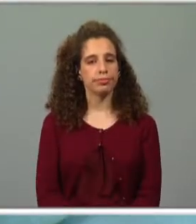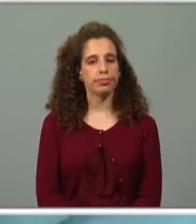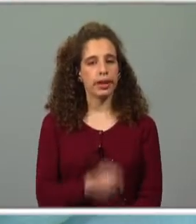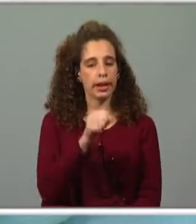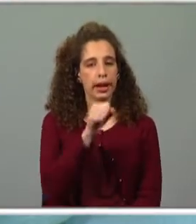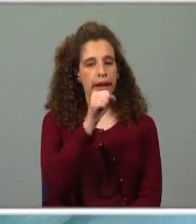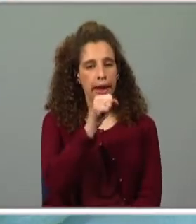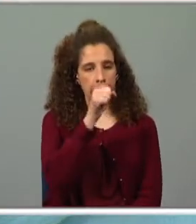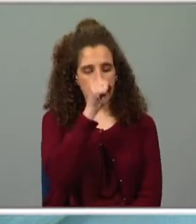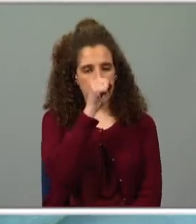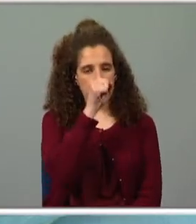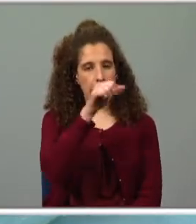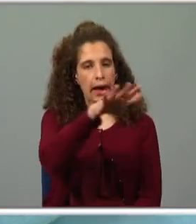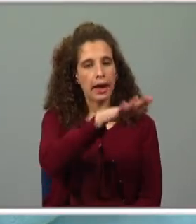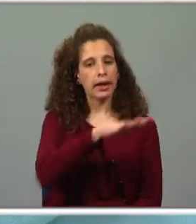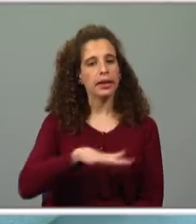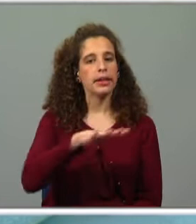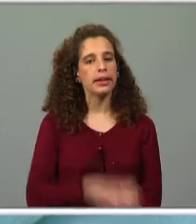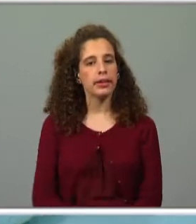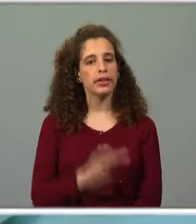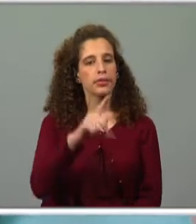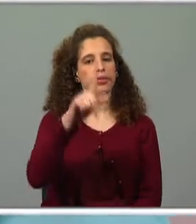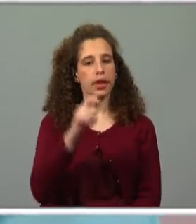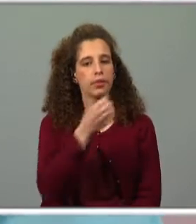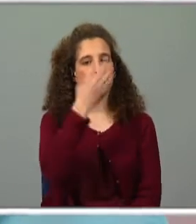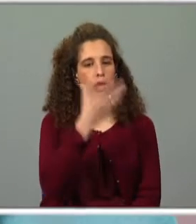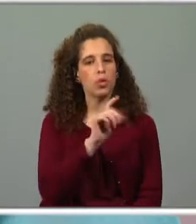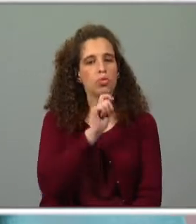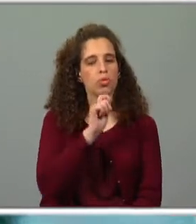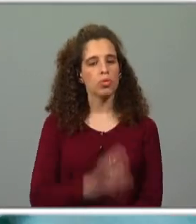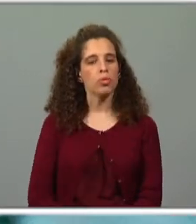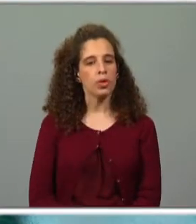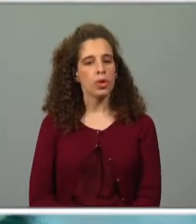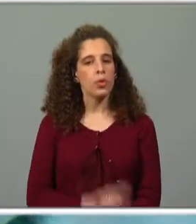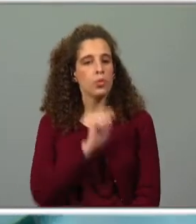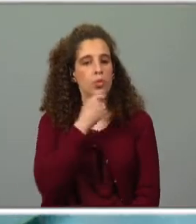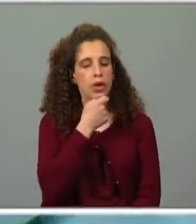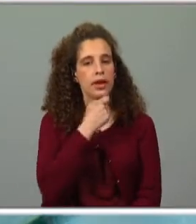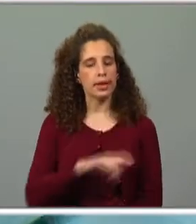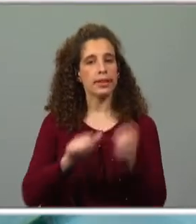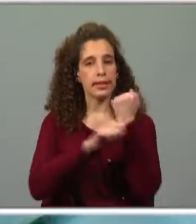flores o segredo das abóboras de Cristina Costa e nós fizemos conhecemos 花南瓜的秘密克里斯蒂娜·科斯塔和我們確實見過面